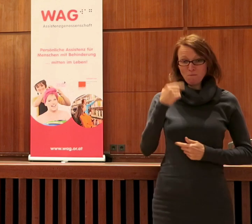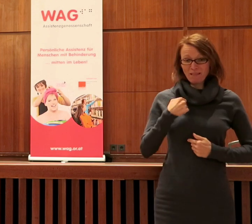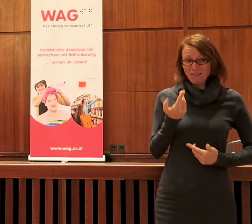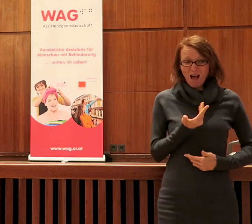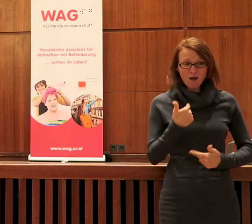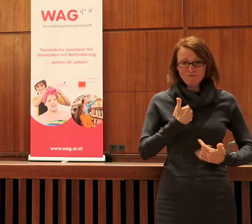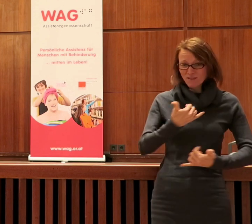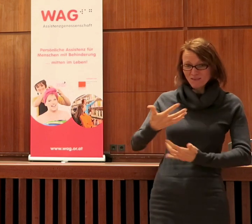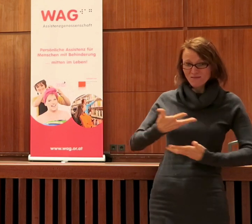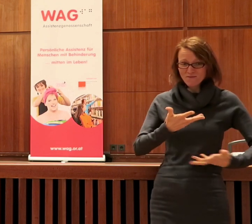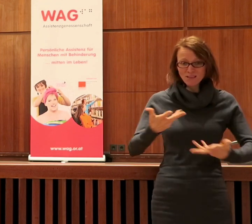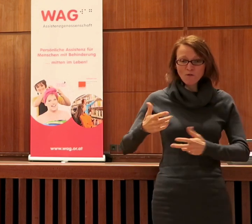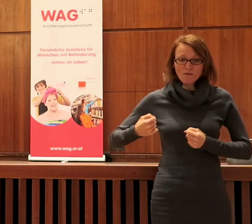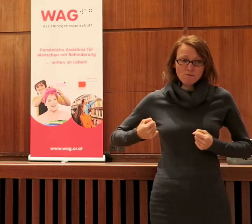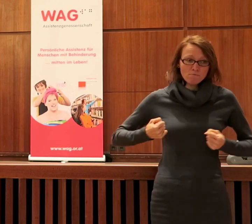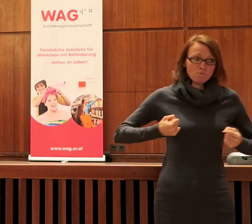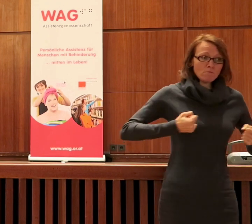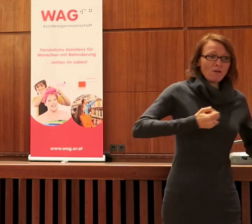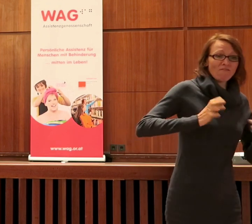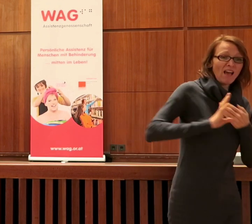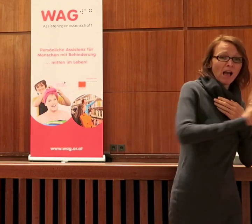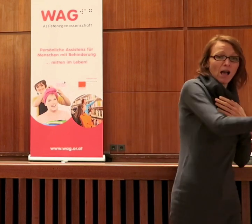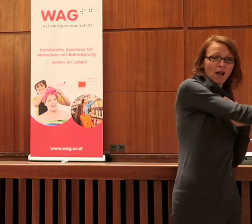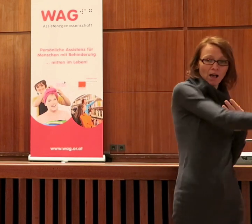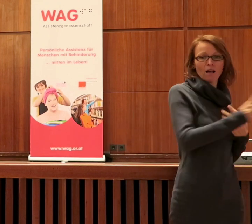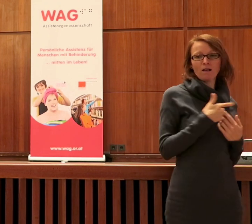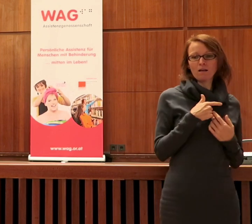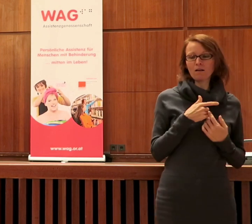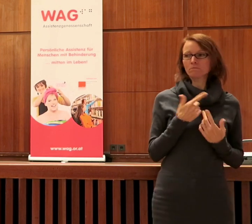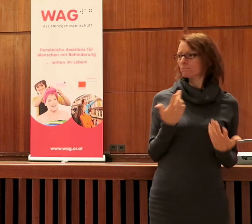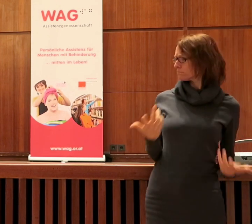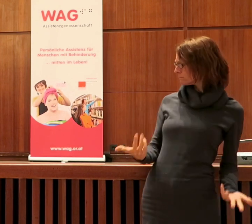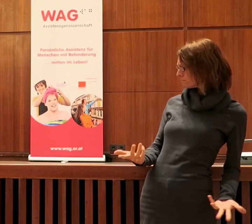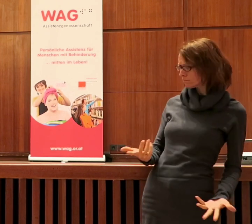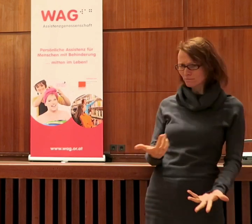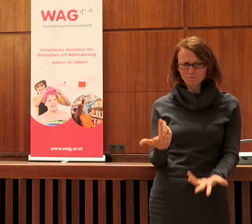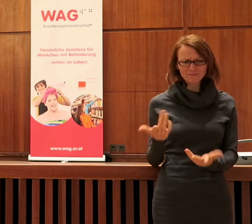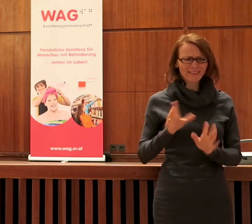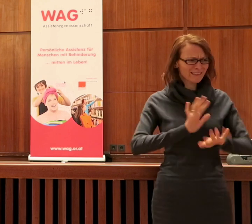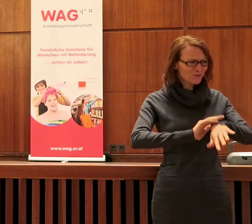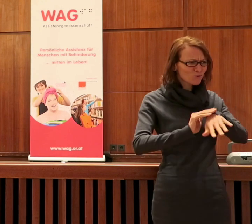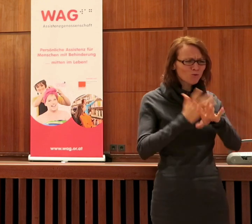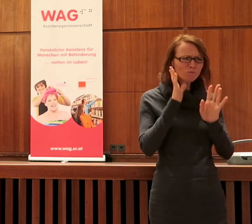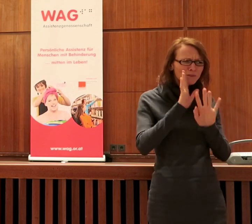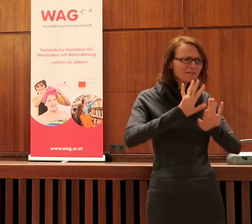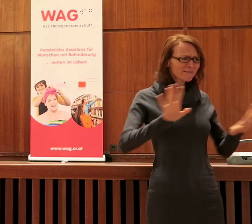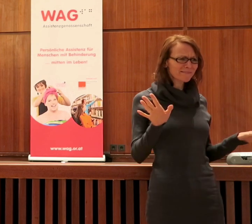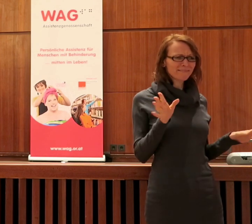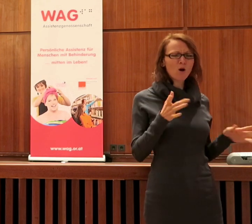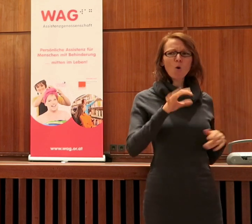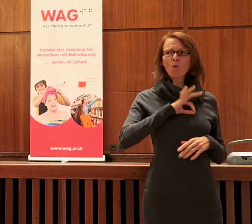von der Rolltreppen wegzubuchsieren. Irgendwann dreht man sich hald dann mal nach Rechts: "Entschuldigen Sie?! Können Sie sich mit dem Kollegen auf der anderen Seite